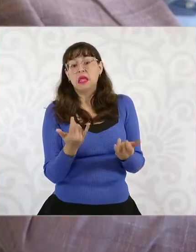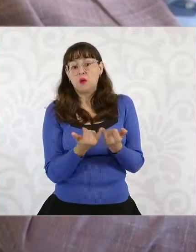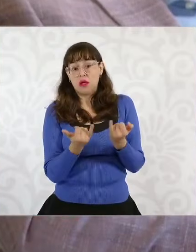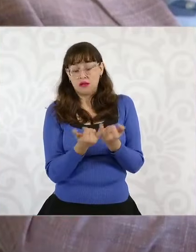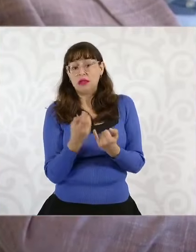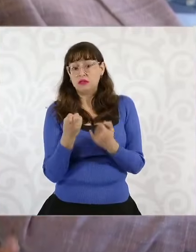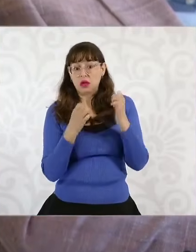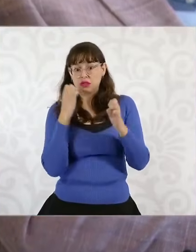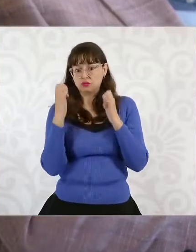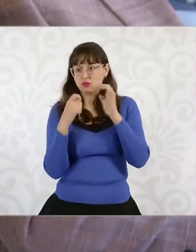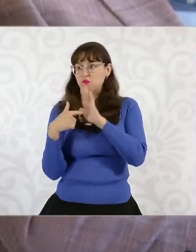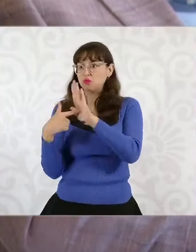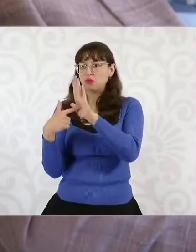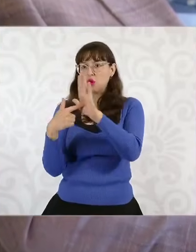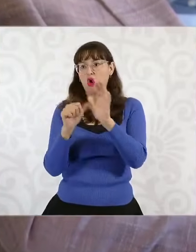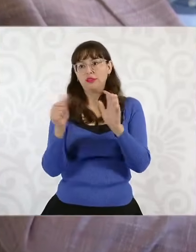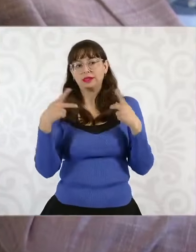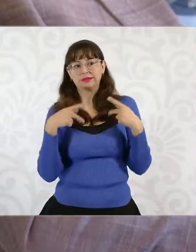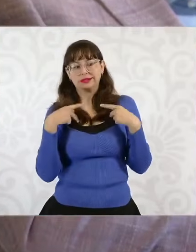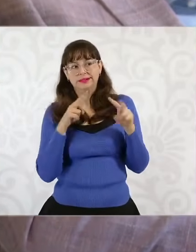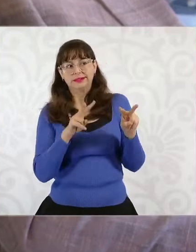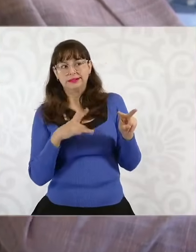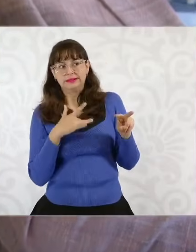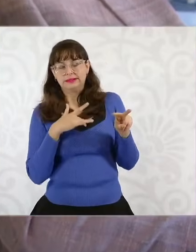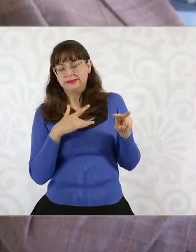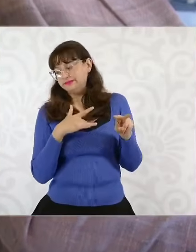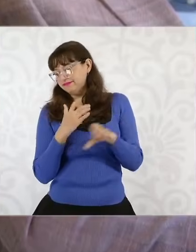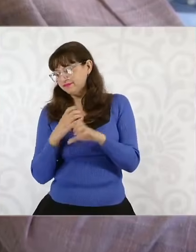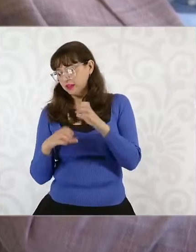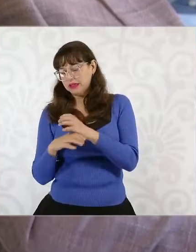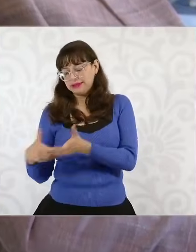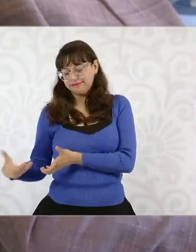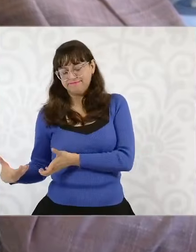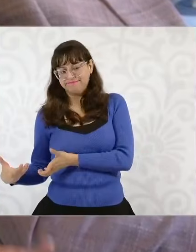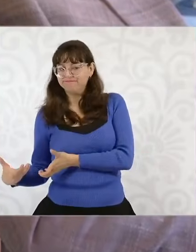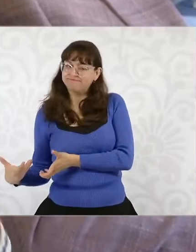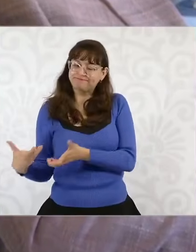ayudar a sensibilizar para que la gente que tiene estas piezas arqueológicas, colegios,